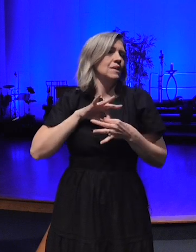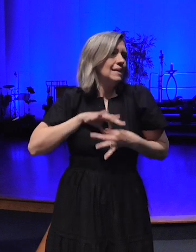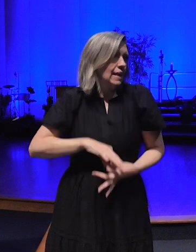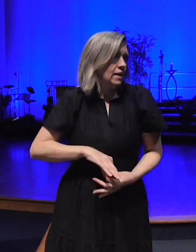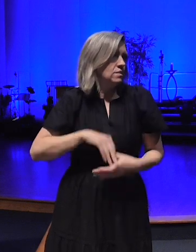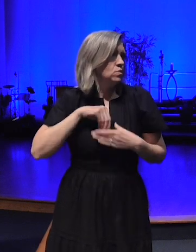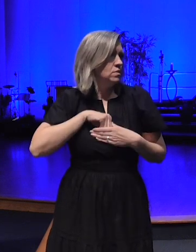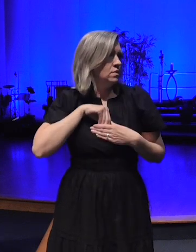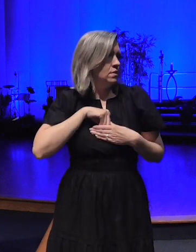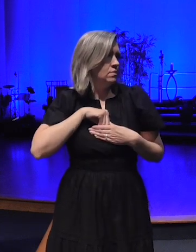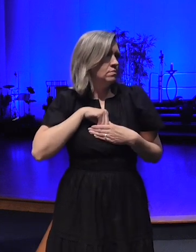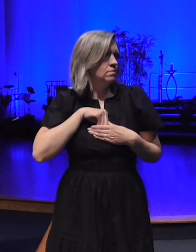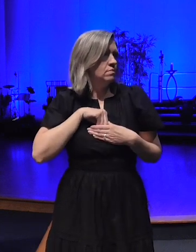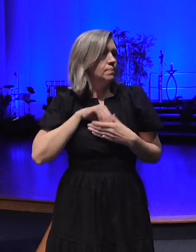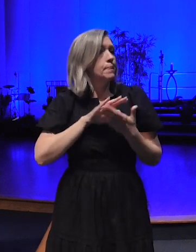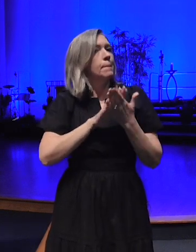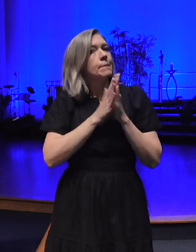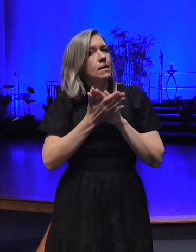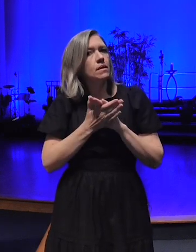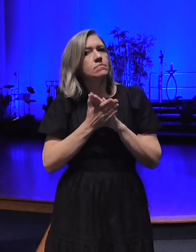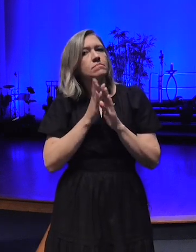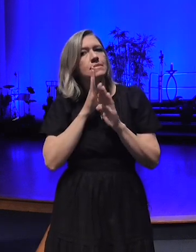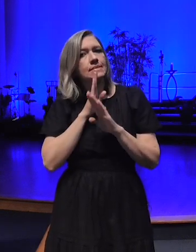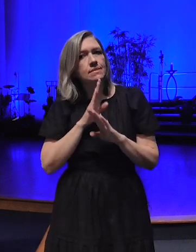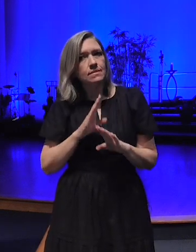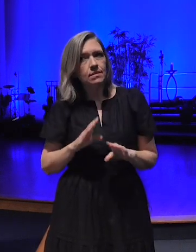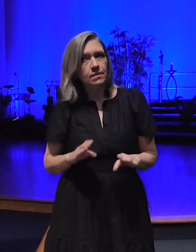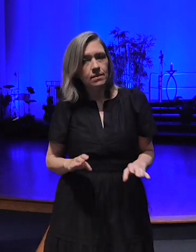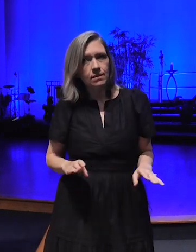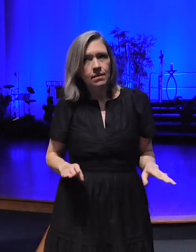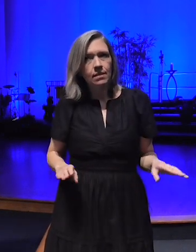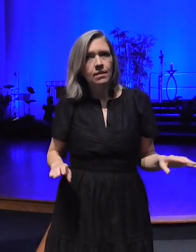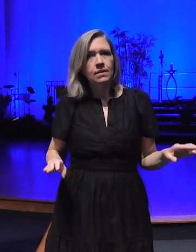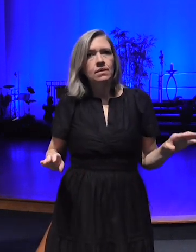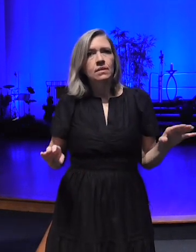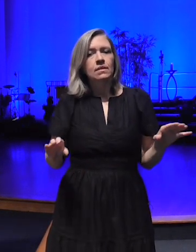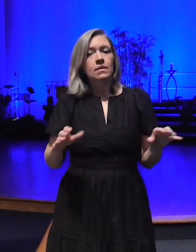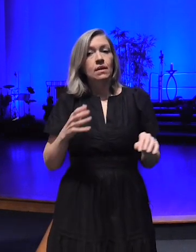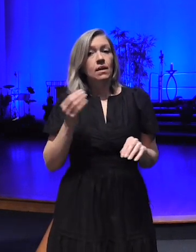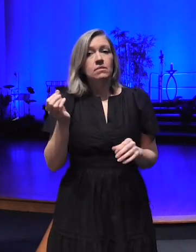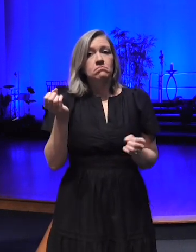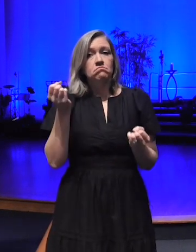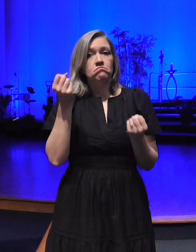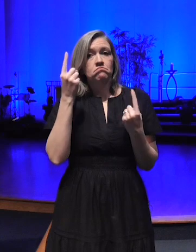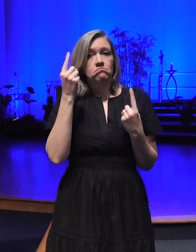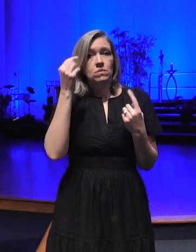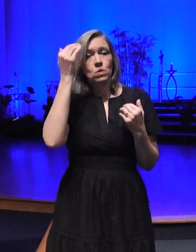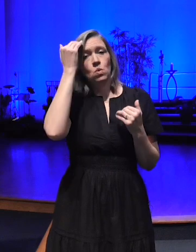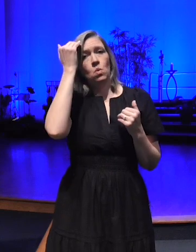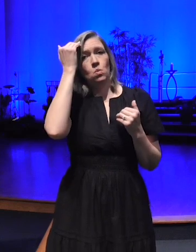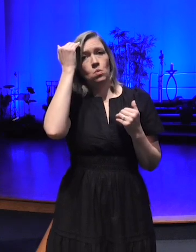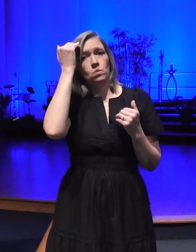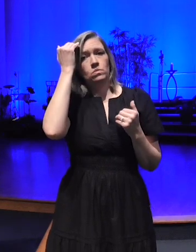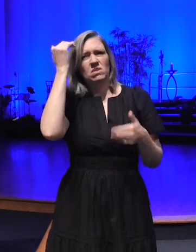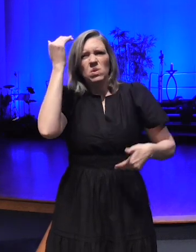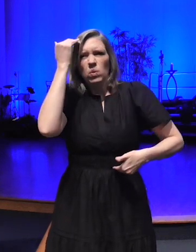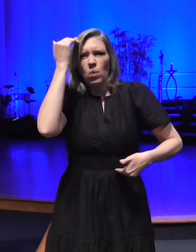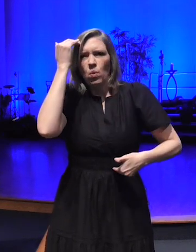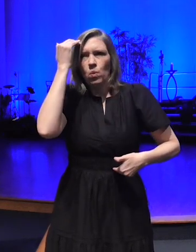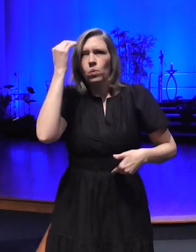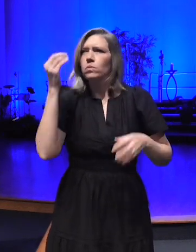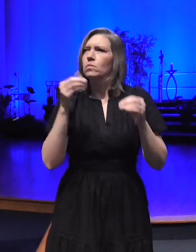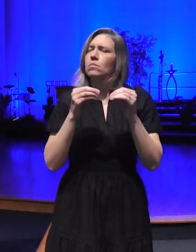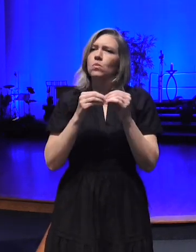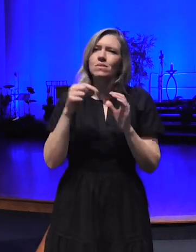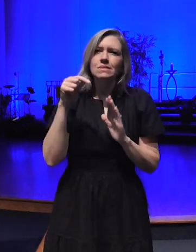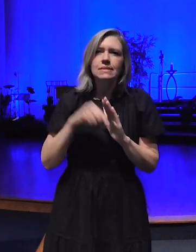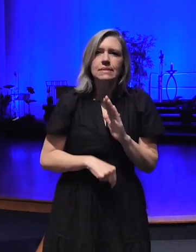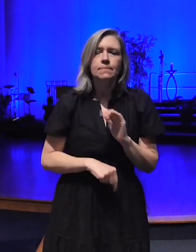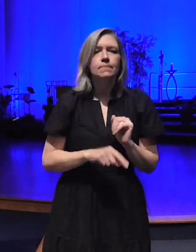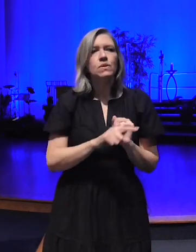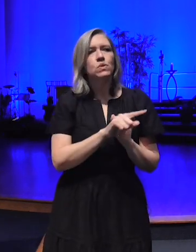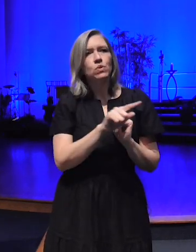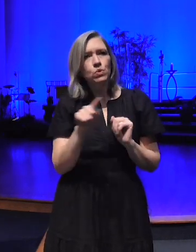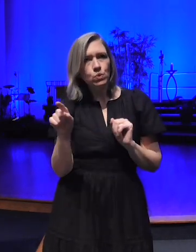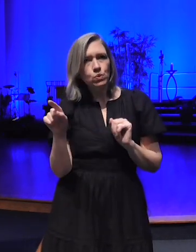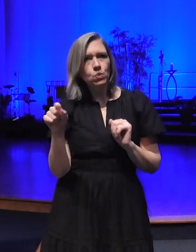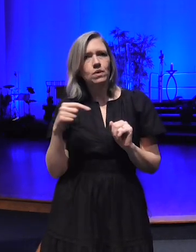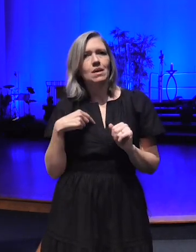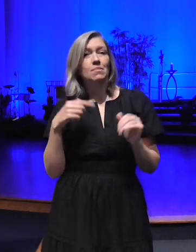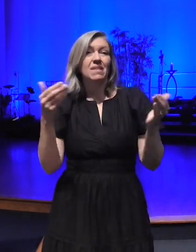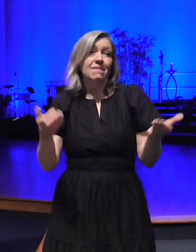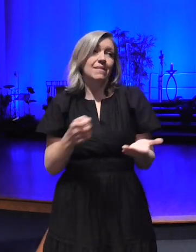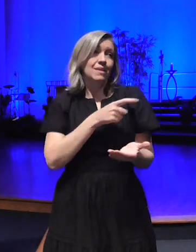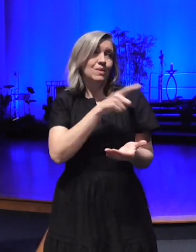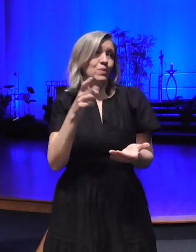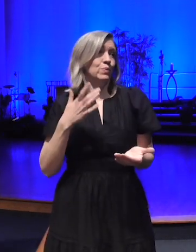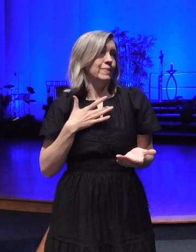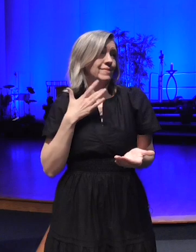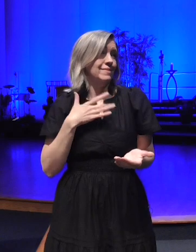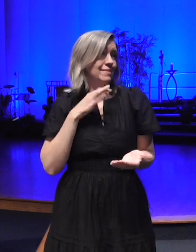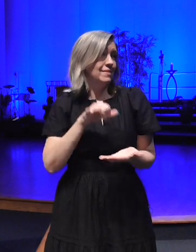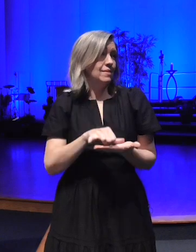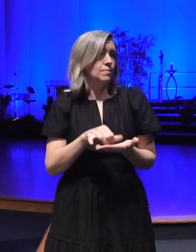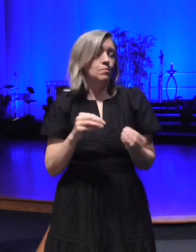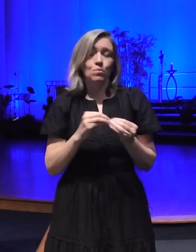para quedarnos quietos y saber, conocer esto más profundamente que te invito a sentir cada vez más plenamente hoy.